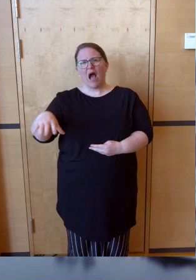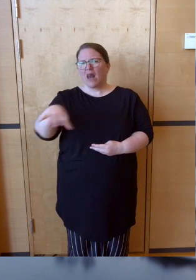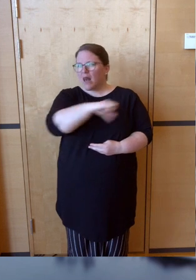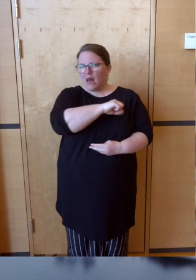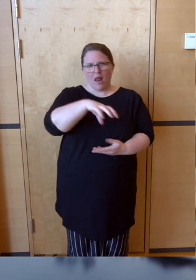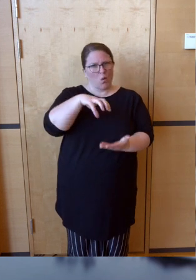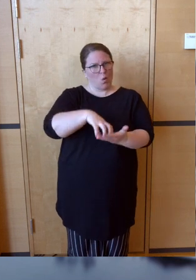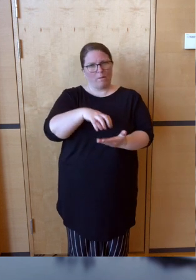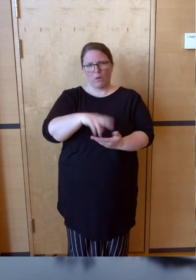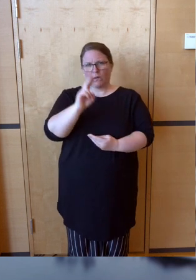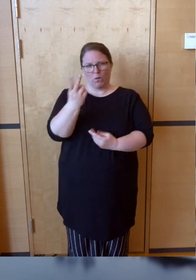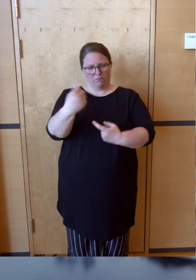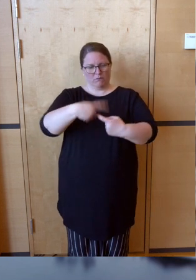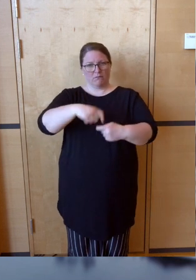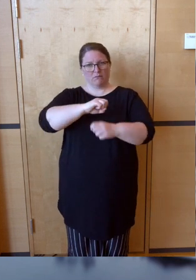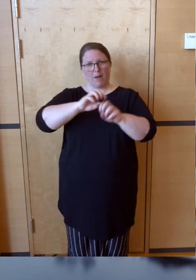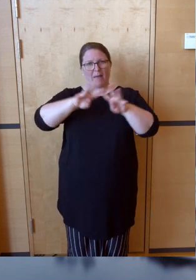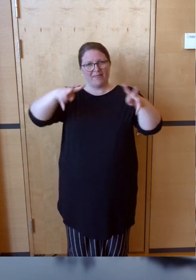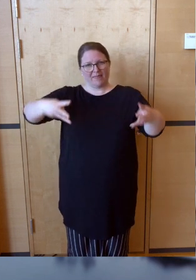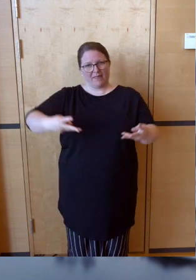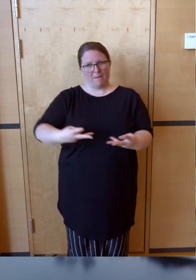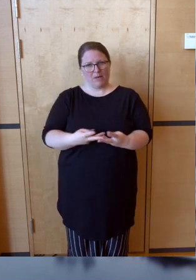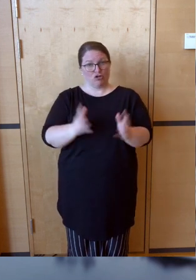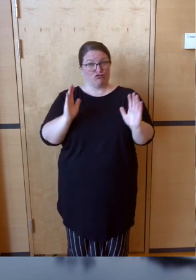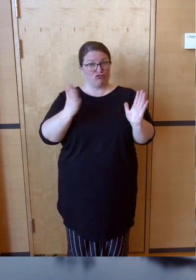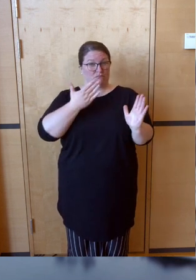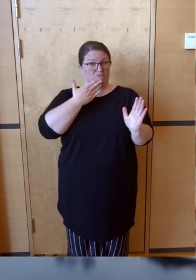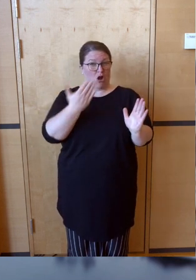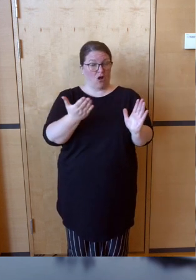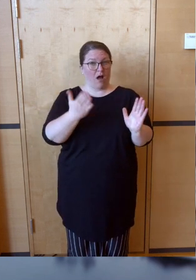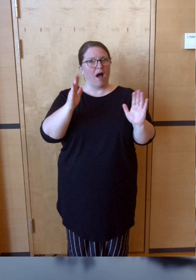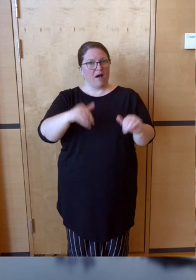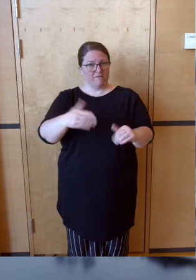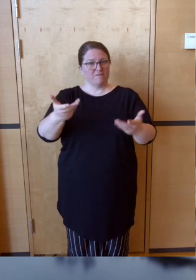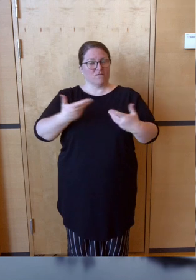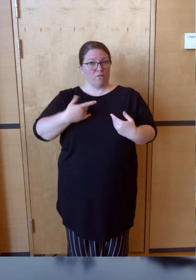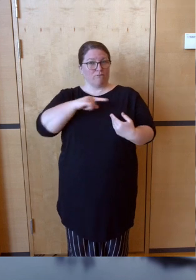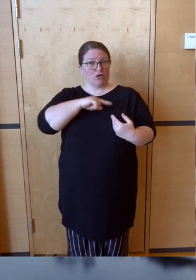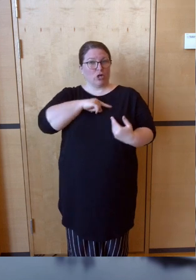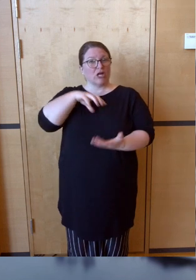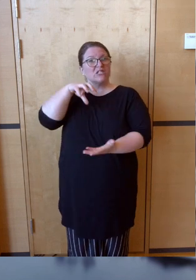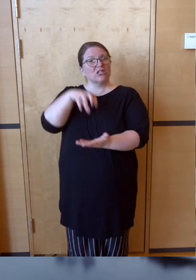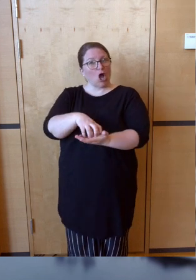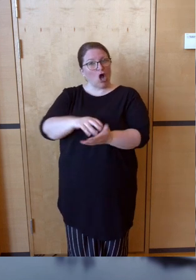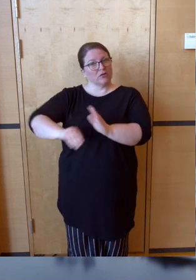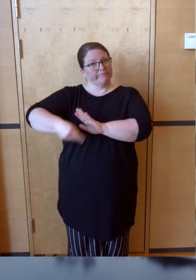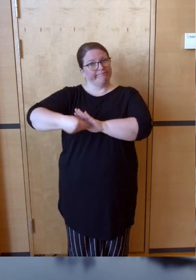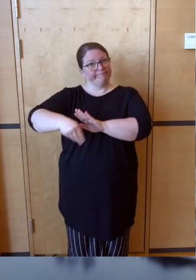Pandemin du har väldigt mycket statliga medel så att Det är någonting som har